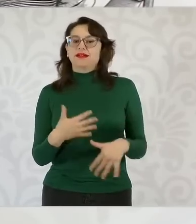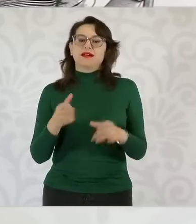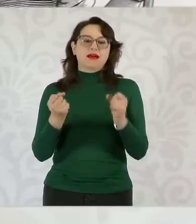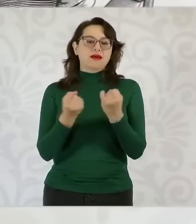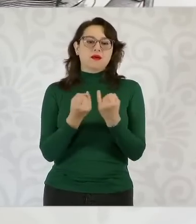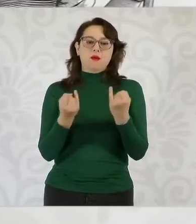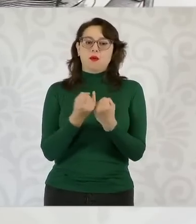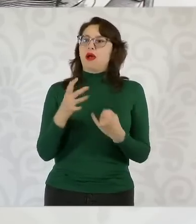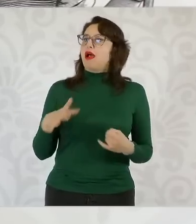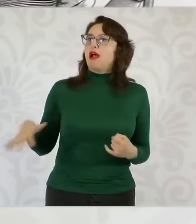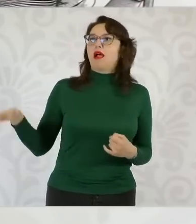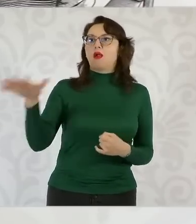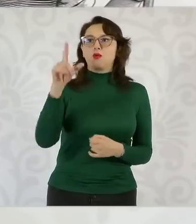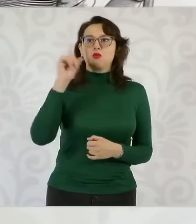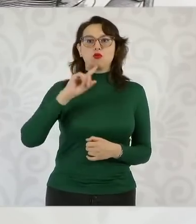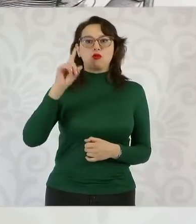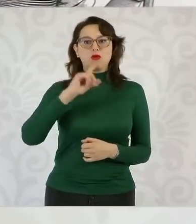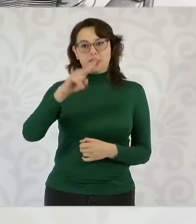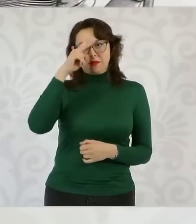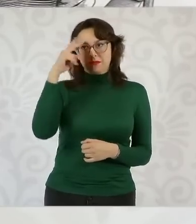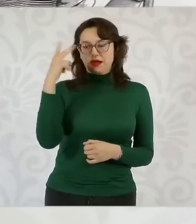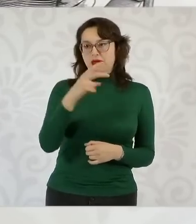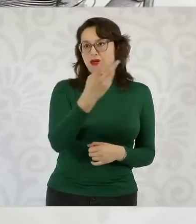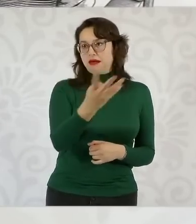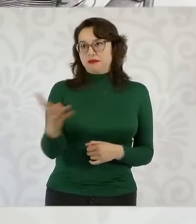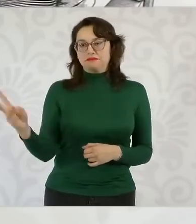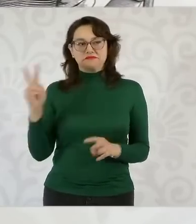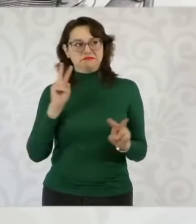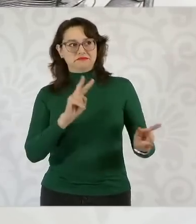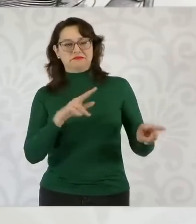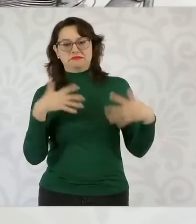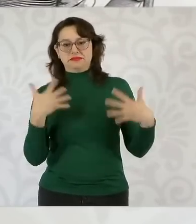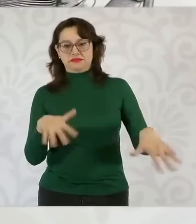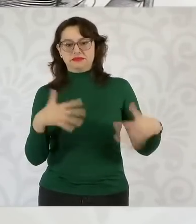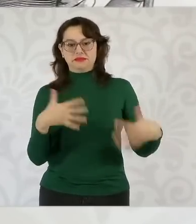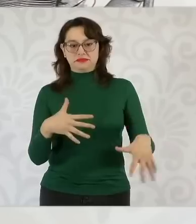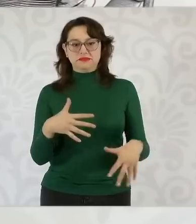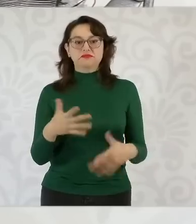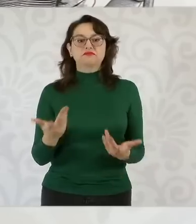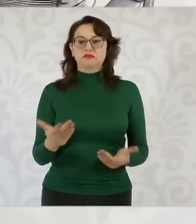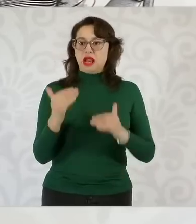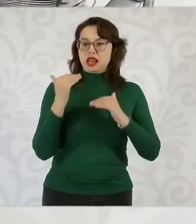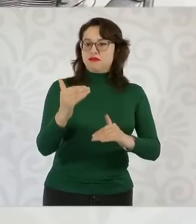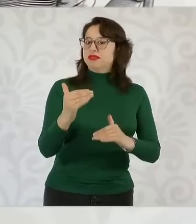usted nos está dando el ejemplo de que no hay límites para llegar lejos en México Enhorabuena